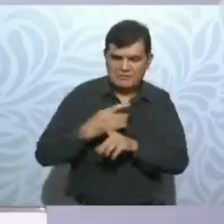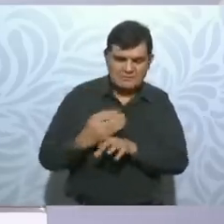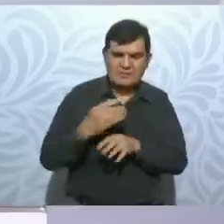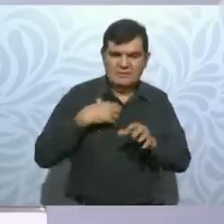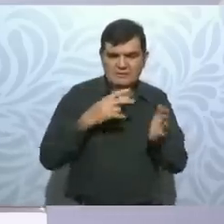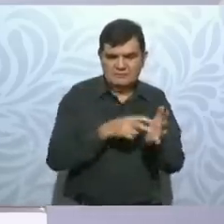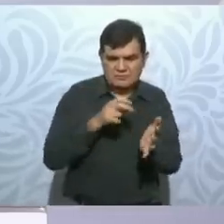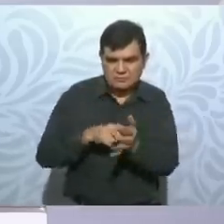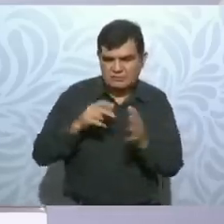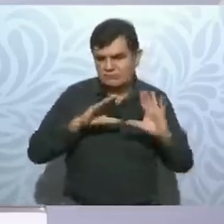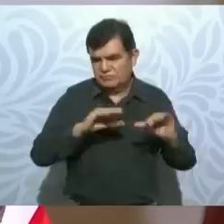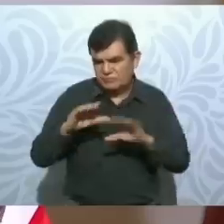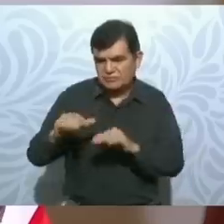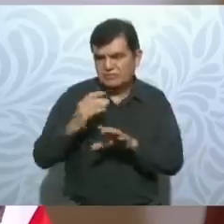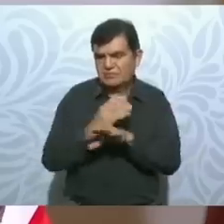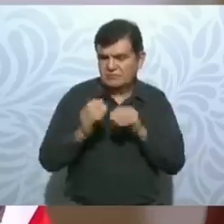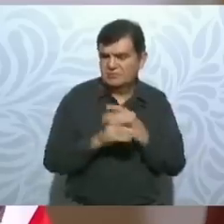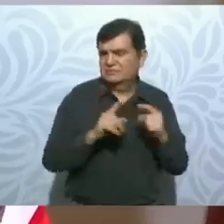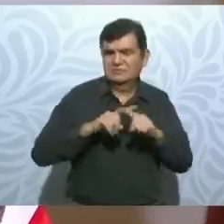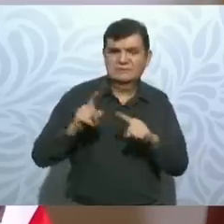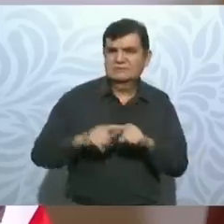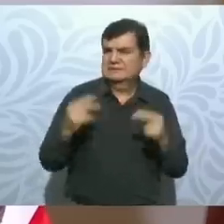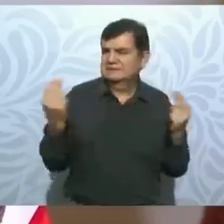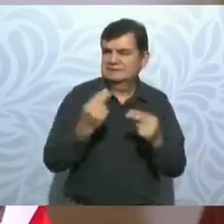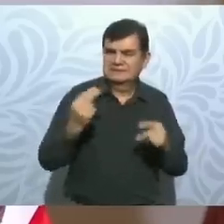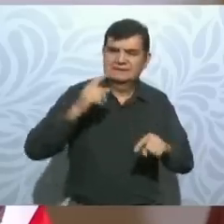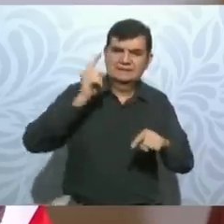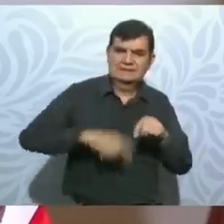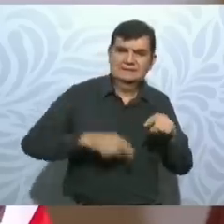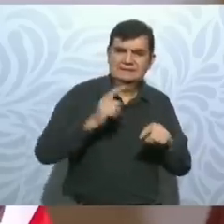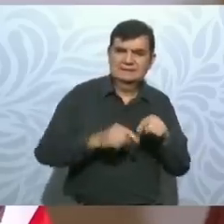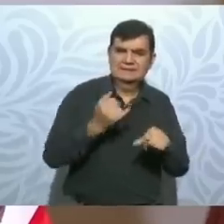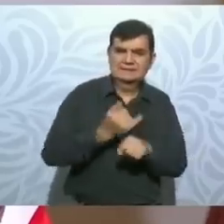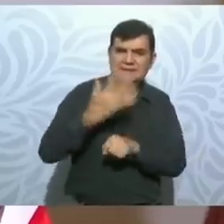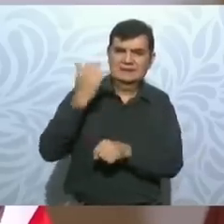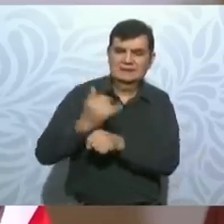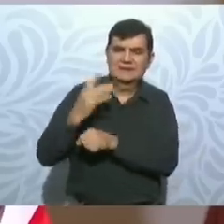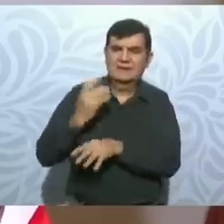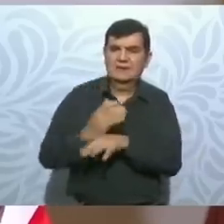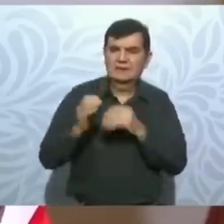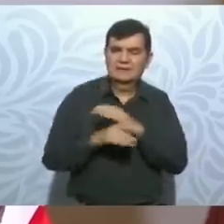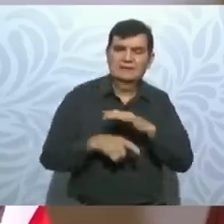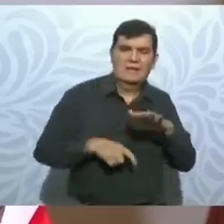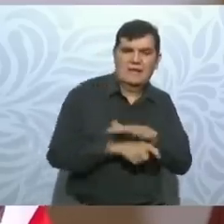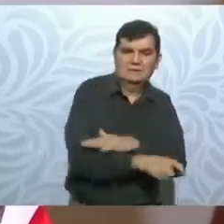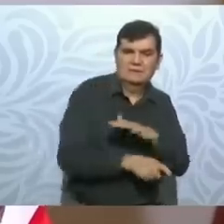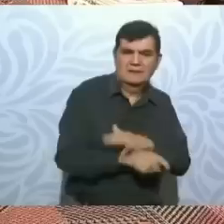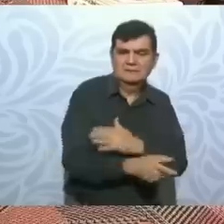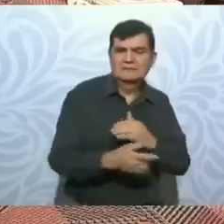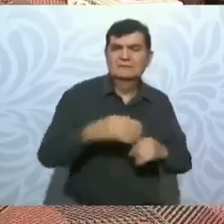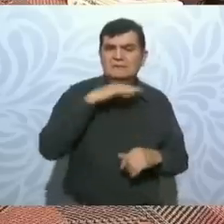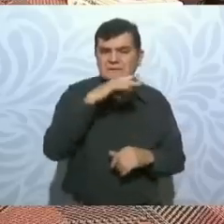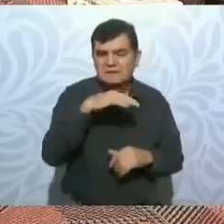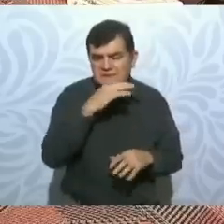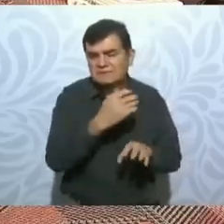pero es fundamental romper cualquier liga eh de corrupción que haya en estas instituciones